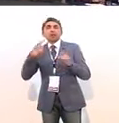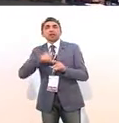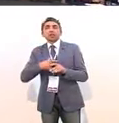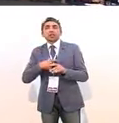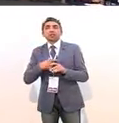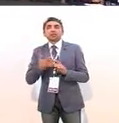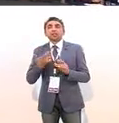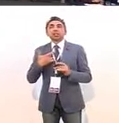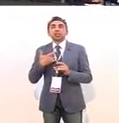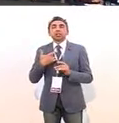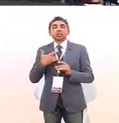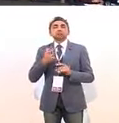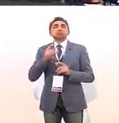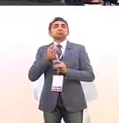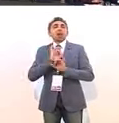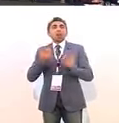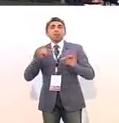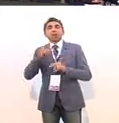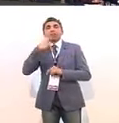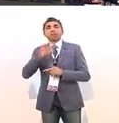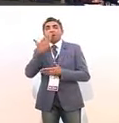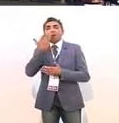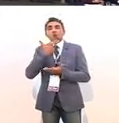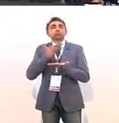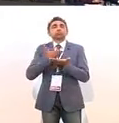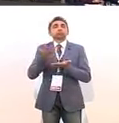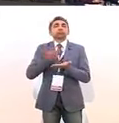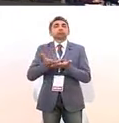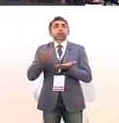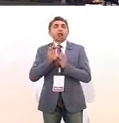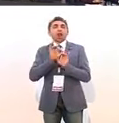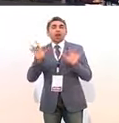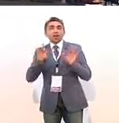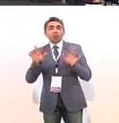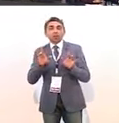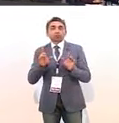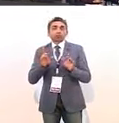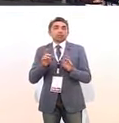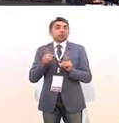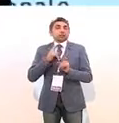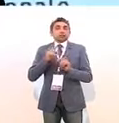avesse la libertà personale di dire quello che pensa dovrebbe non fare politica. È un